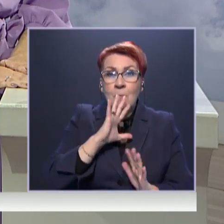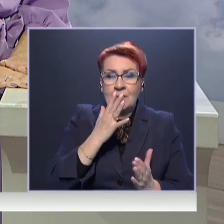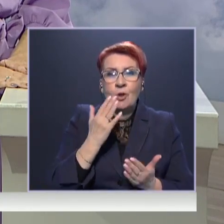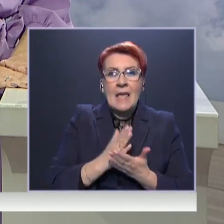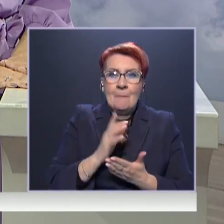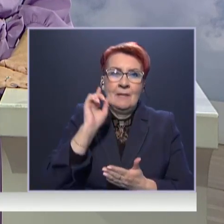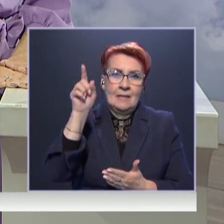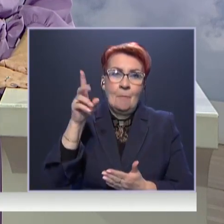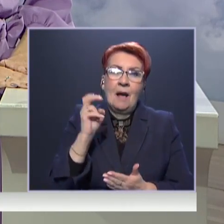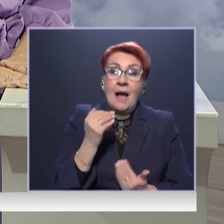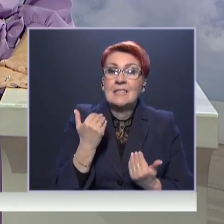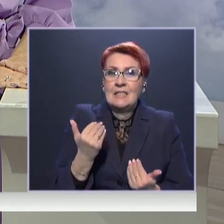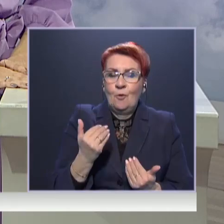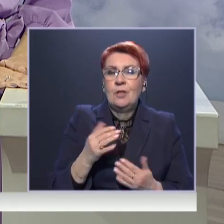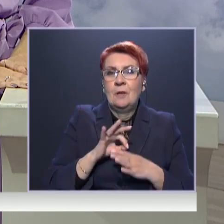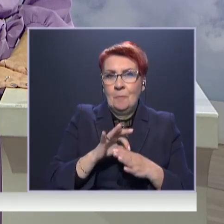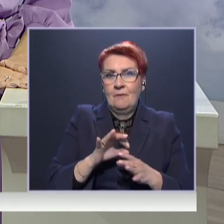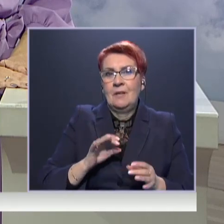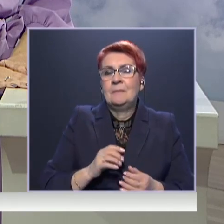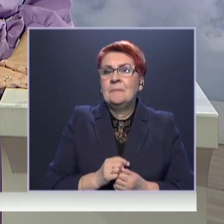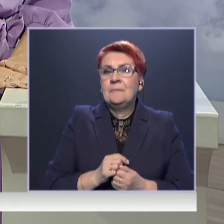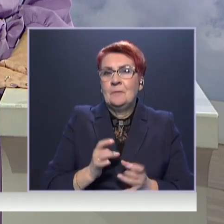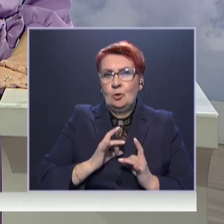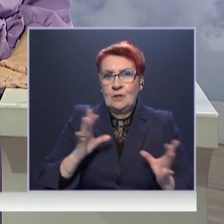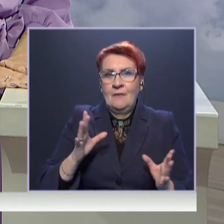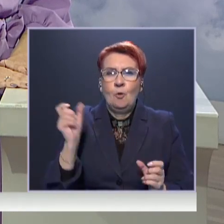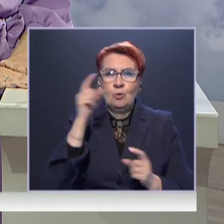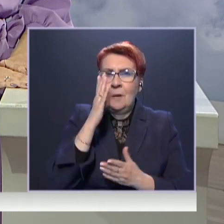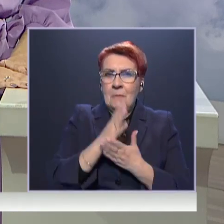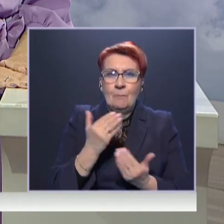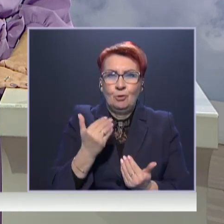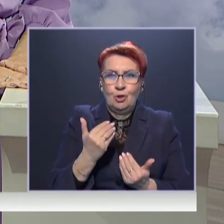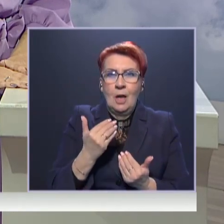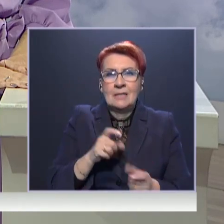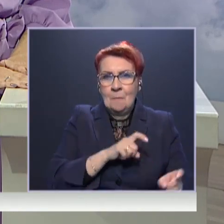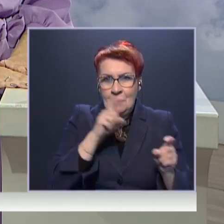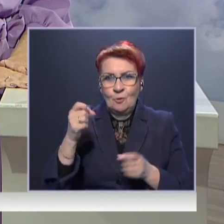как сегодня прошли торжества по случаю праздника узнаем прямо сейчас и для этого перенесемся в столицу Татарстана